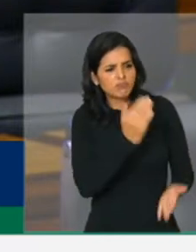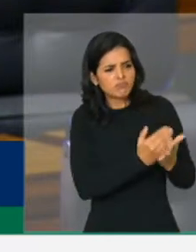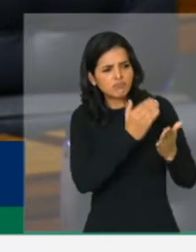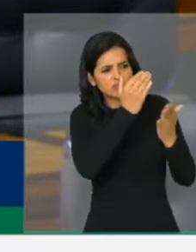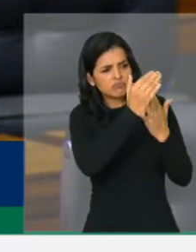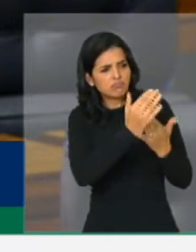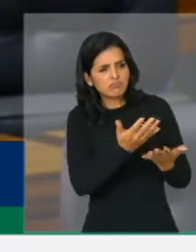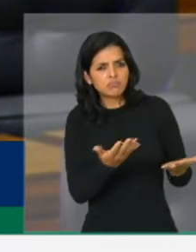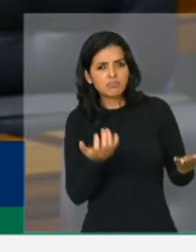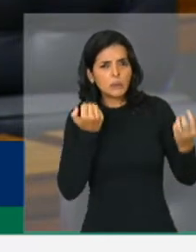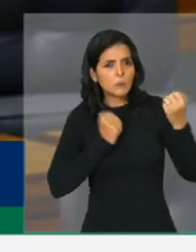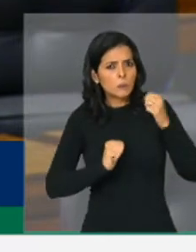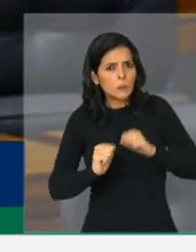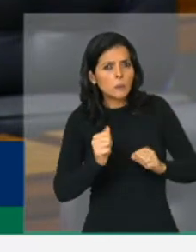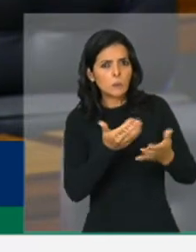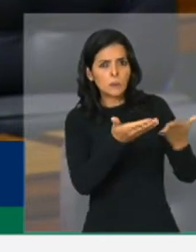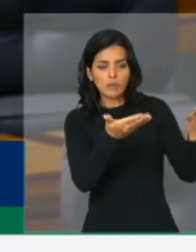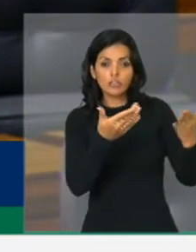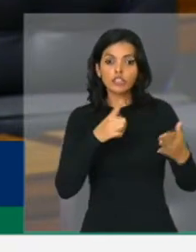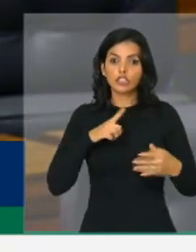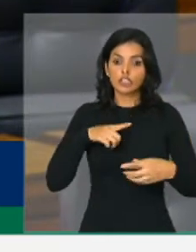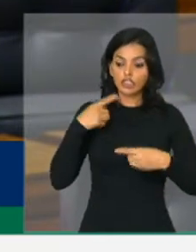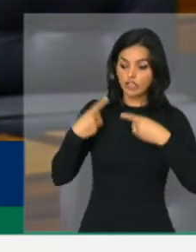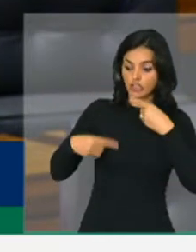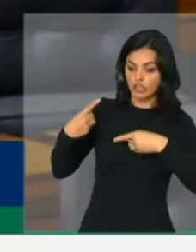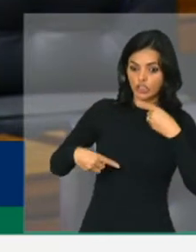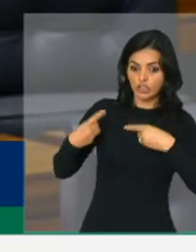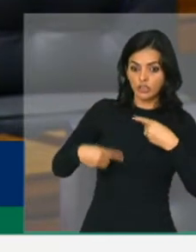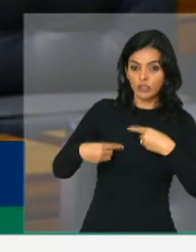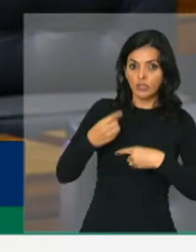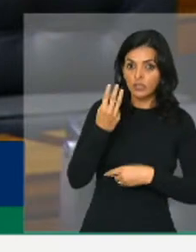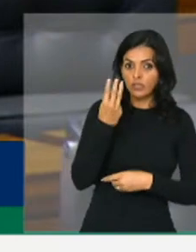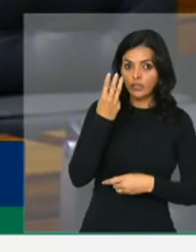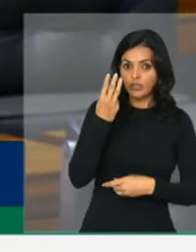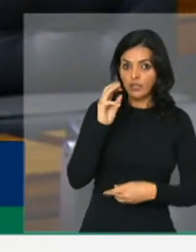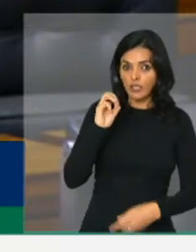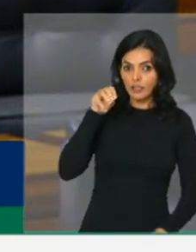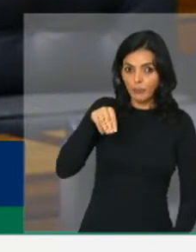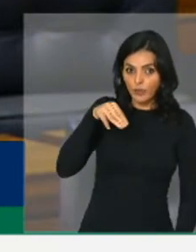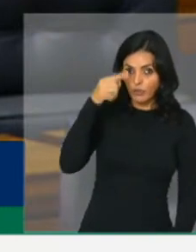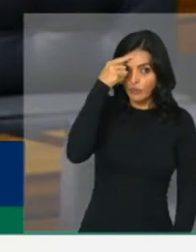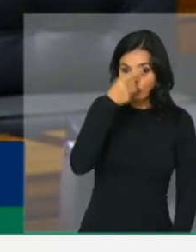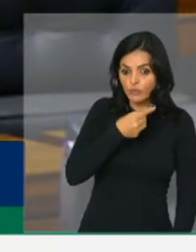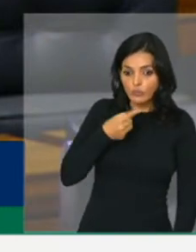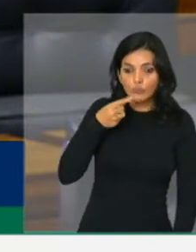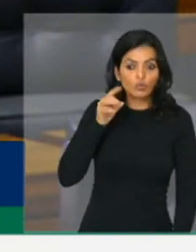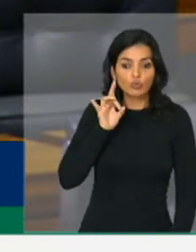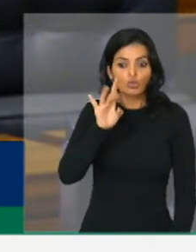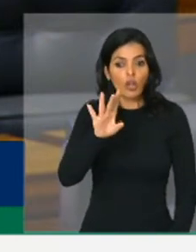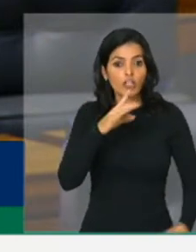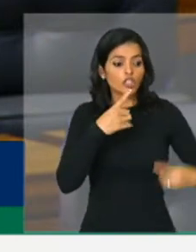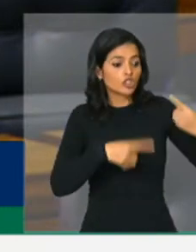ZNEMA DESSA E PORTANTO QUESTÃO DA VOTAÇÃO PELO MENOS ARTIGO POR ARTIGO FAZ SENTIDO DA QUAL NÓS QUEREMOS CONCORDAR E APOIAR. ENTÃO O